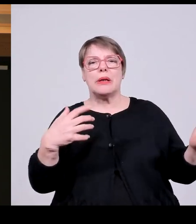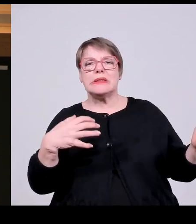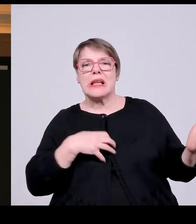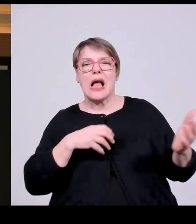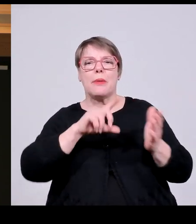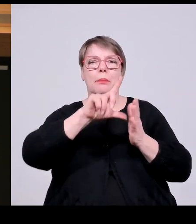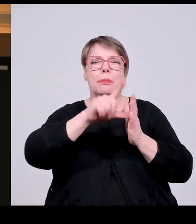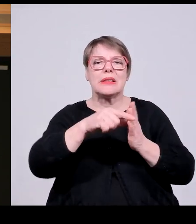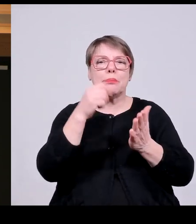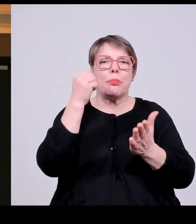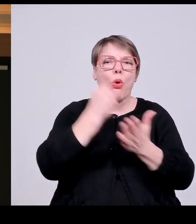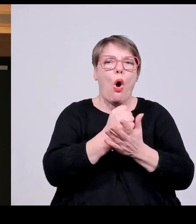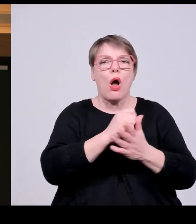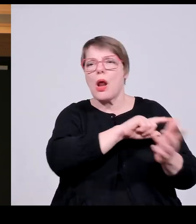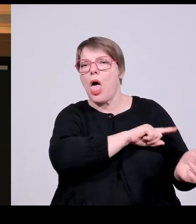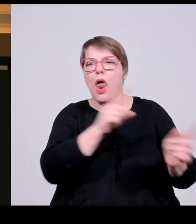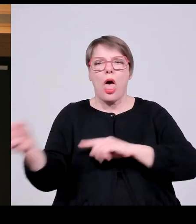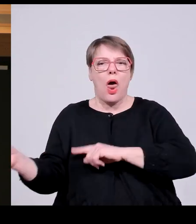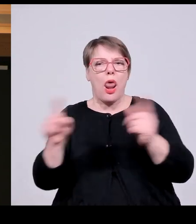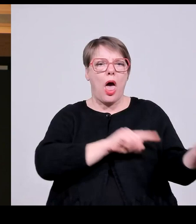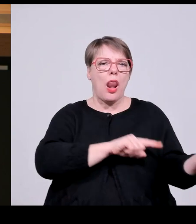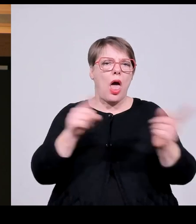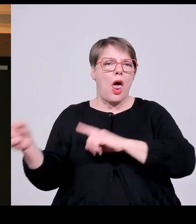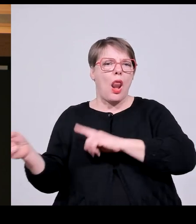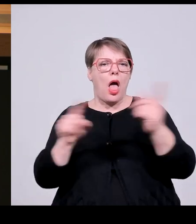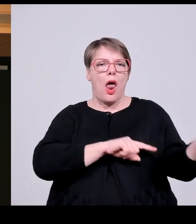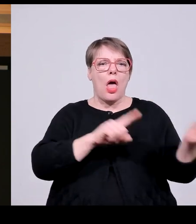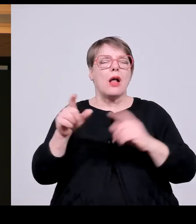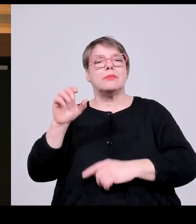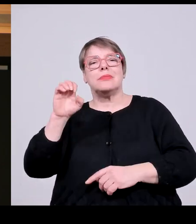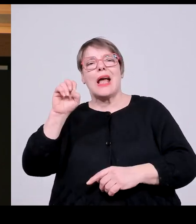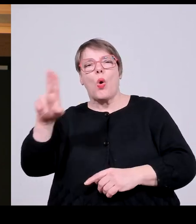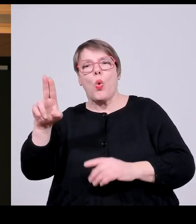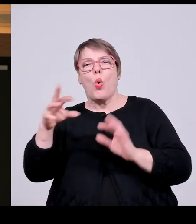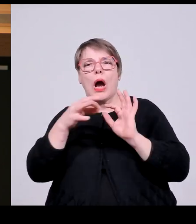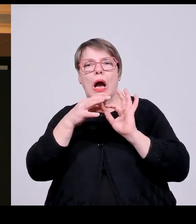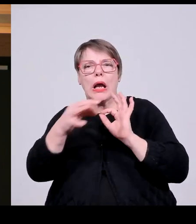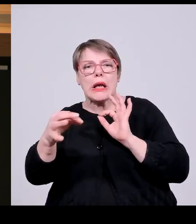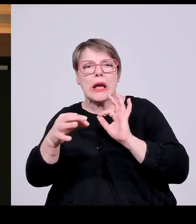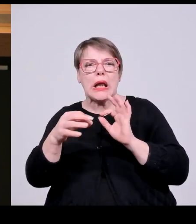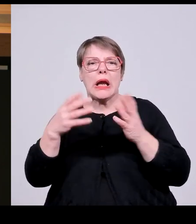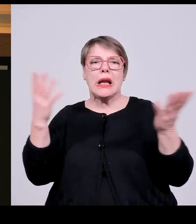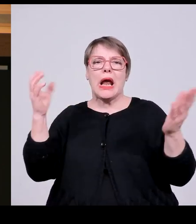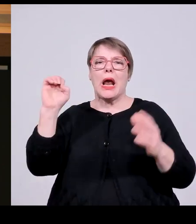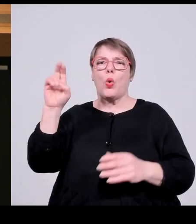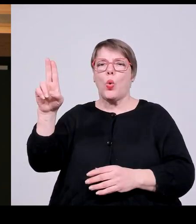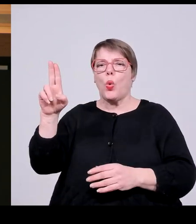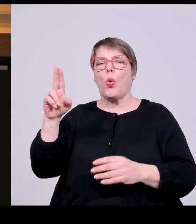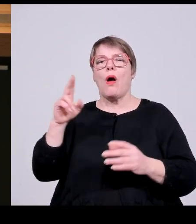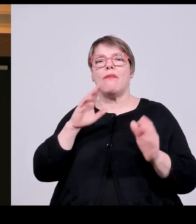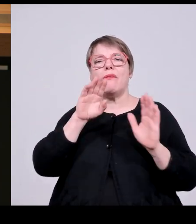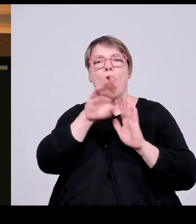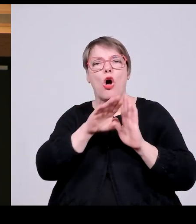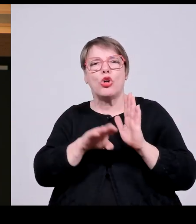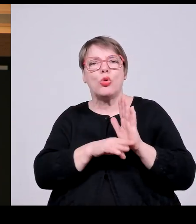Bauen für Berliner. Die FDP will, dass Menschen aus aller Welt zu uns kommen und mit einer angemessenen Wohnung